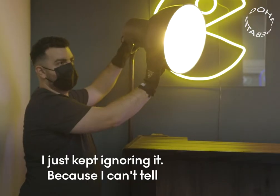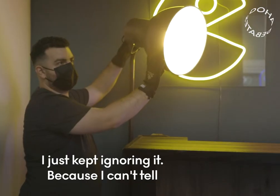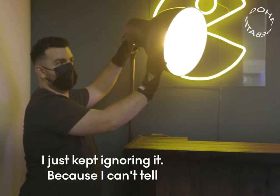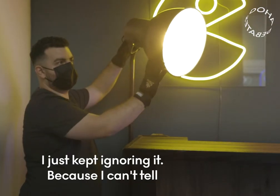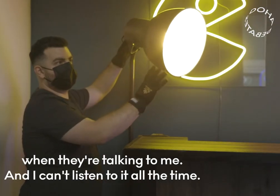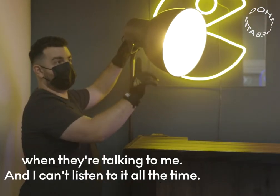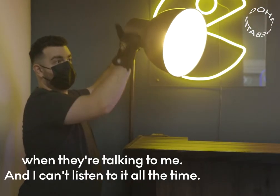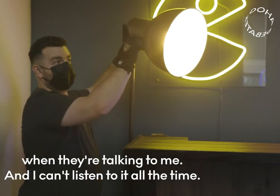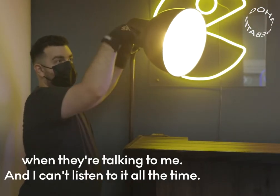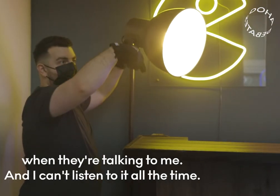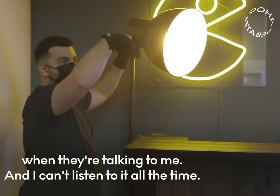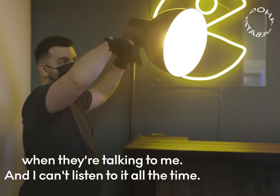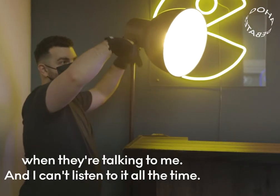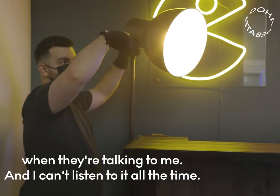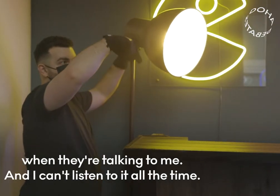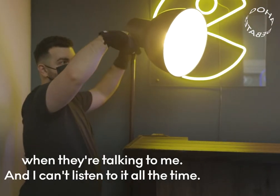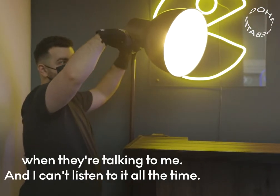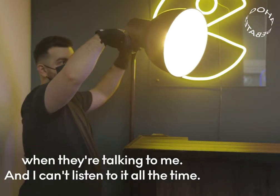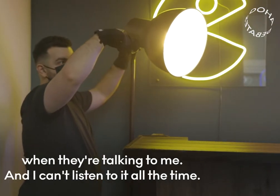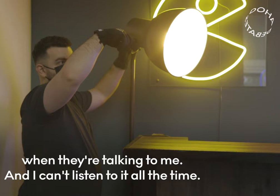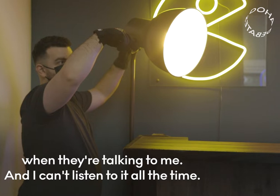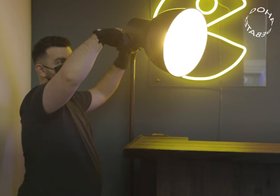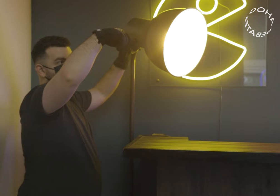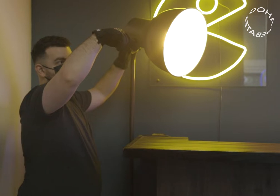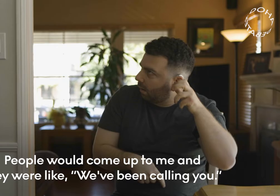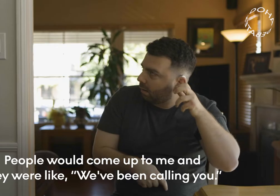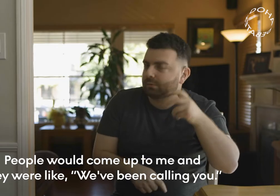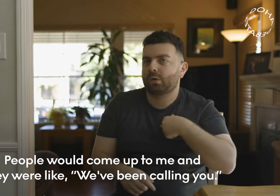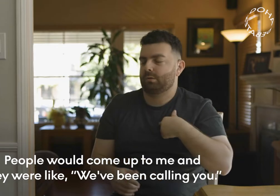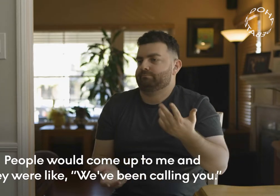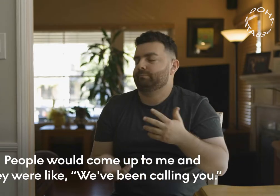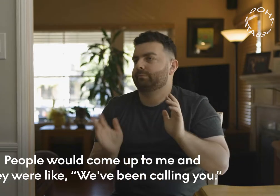لأنني لا أعرف عندما يتحدثون إليّ ولا يمكنني الاستماع إليهم طوال الوقت. كان الناس